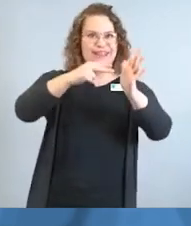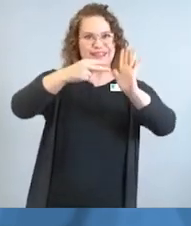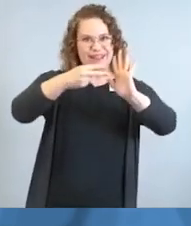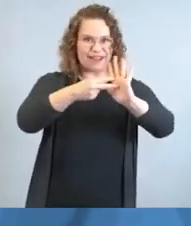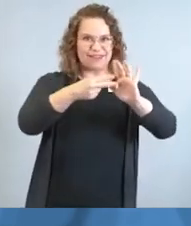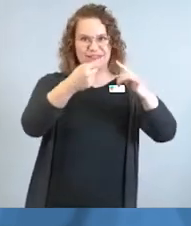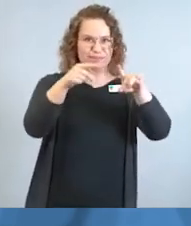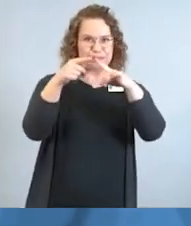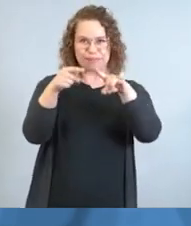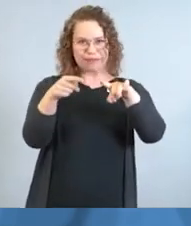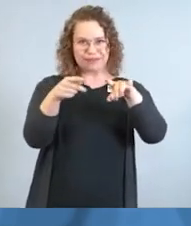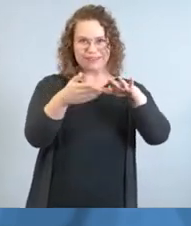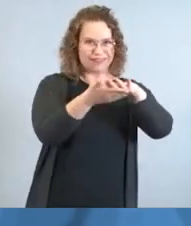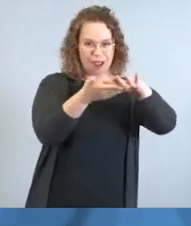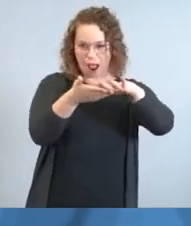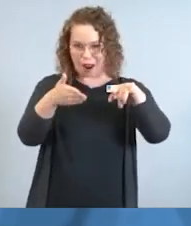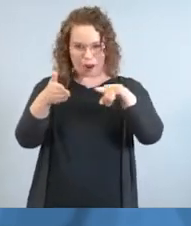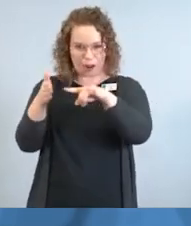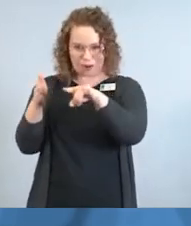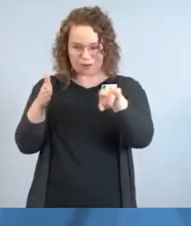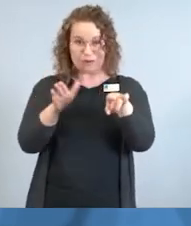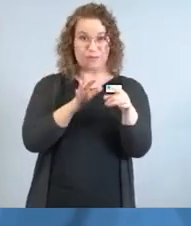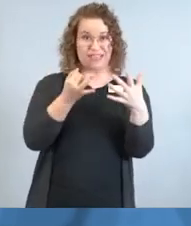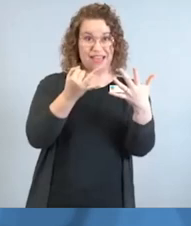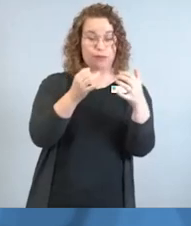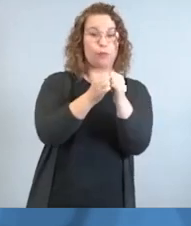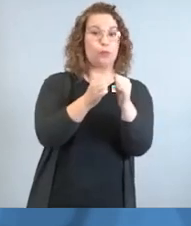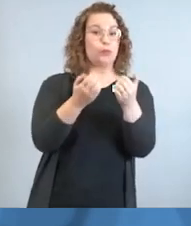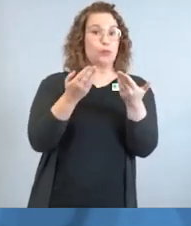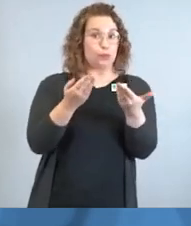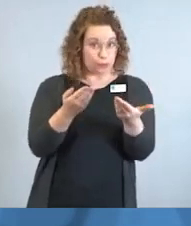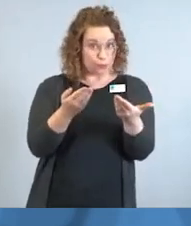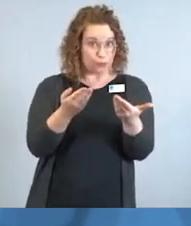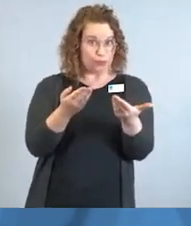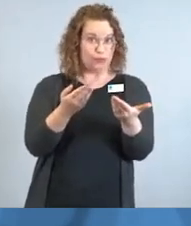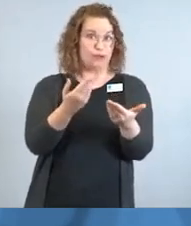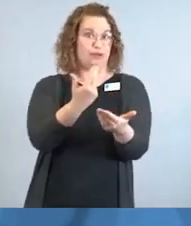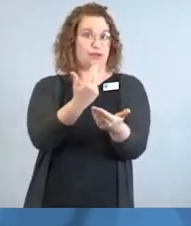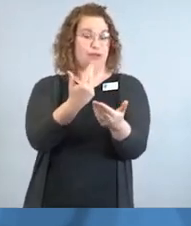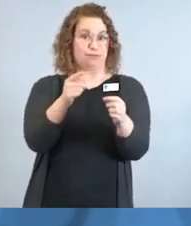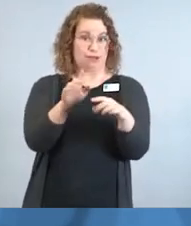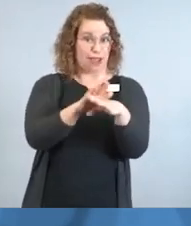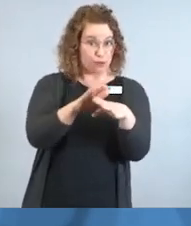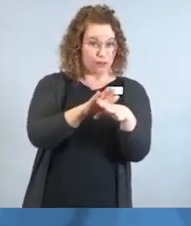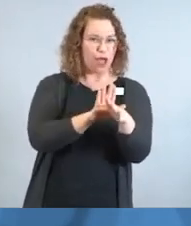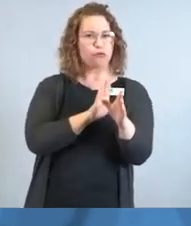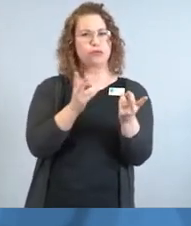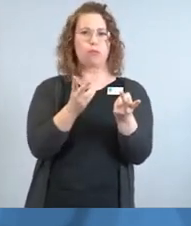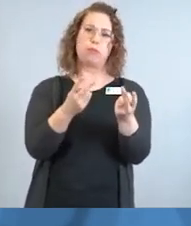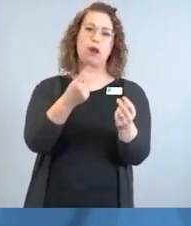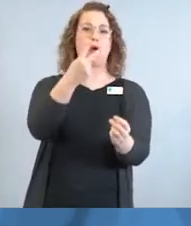tällaista kohtuullisen uutta tekniikkaa, näistä on tiedetty parikymmentä vuotta,